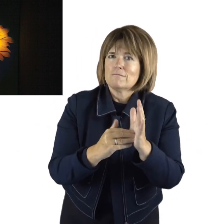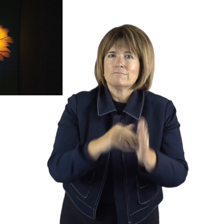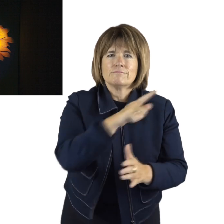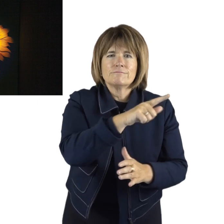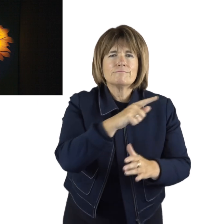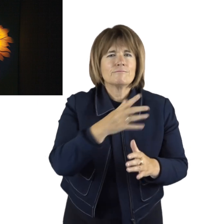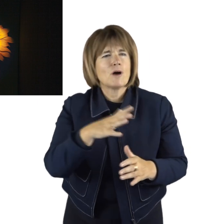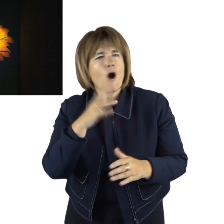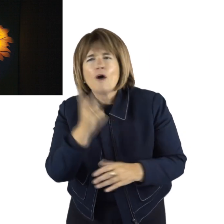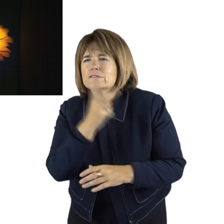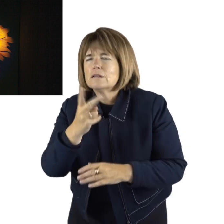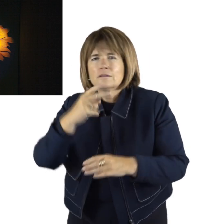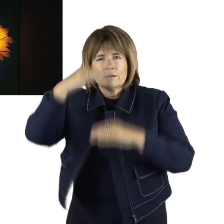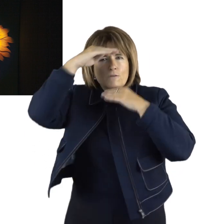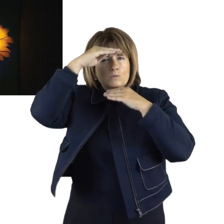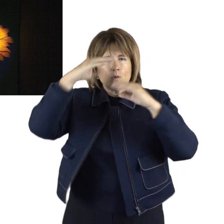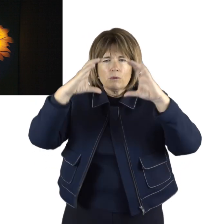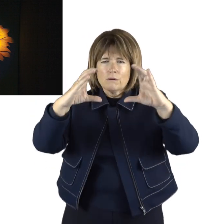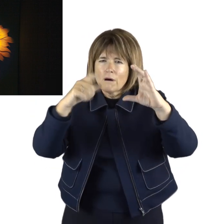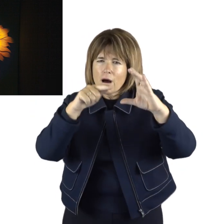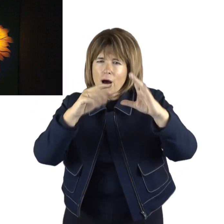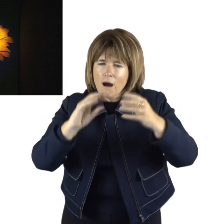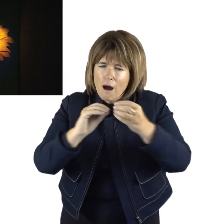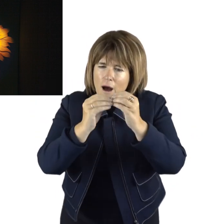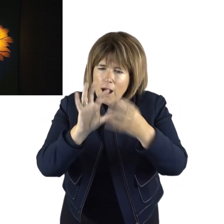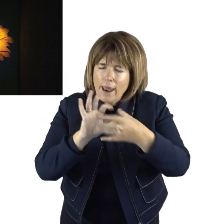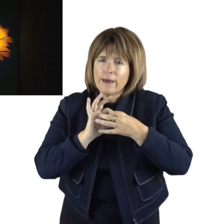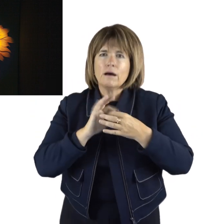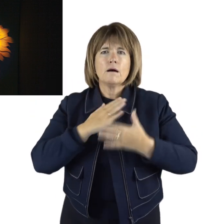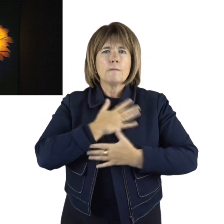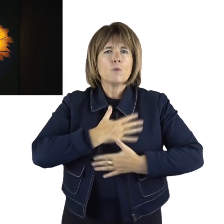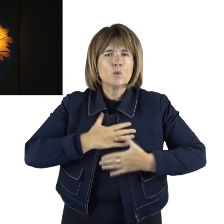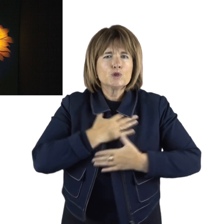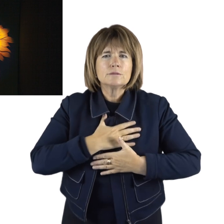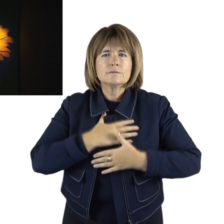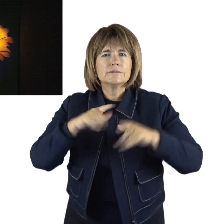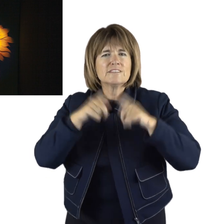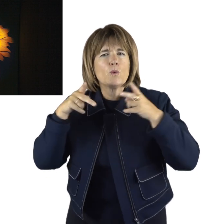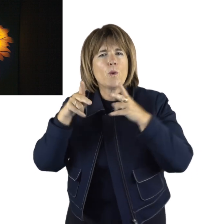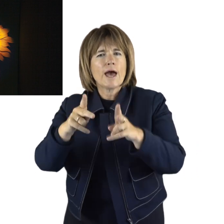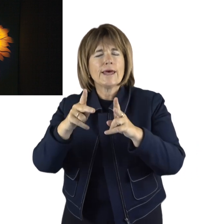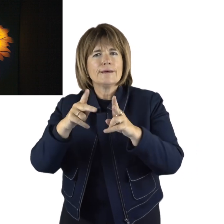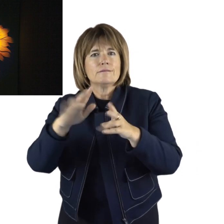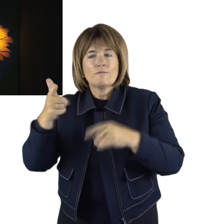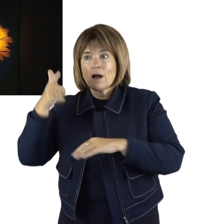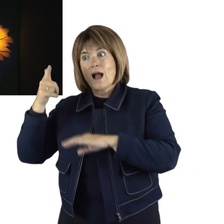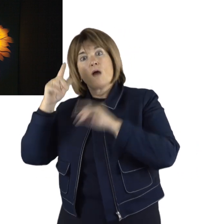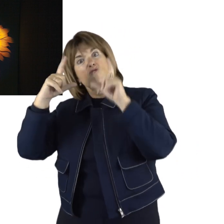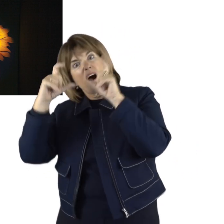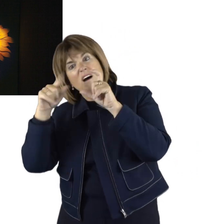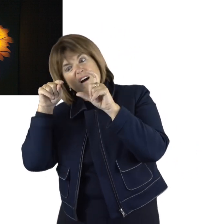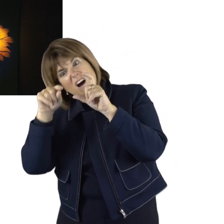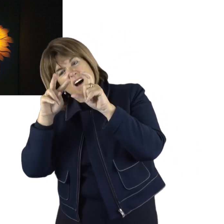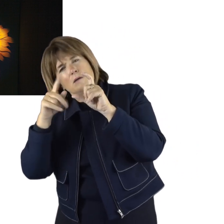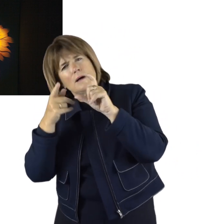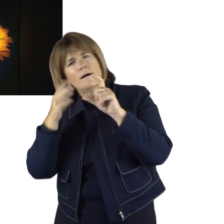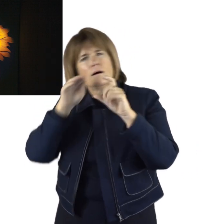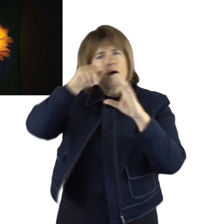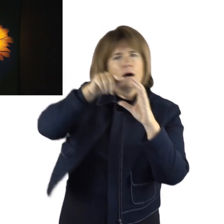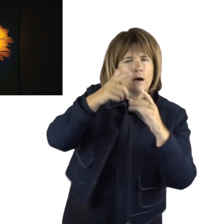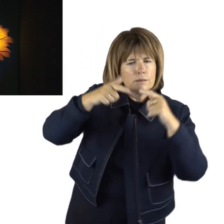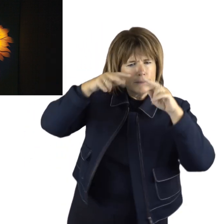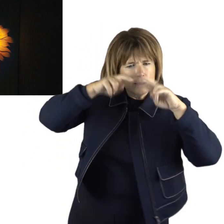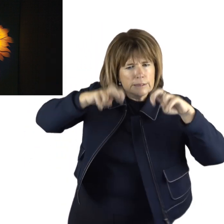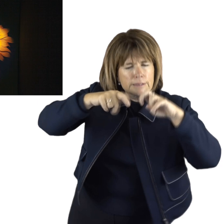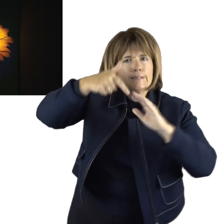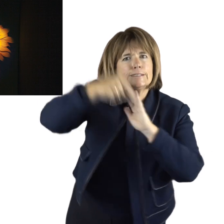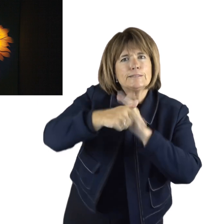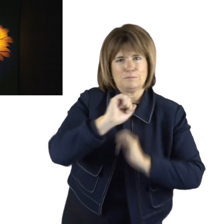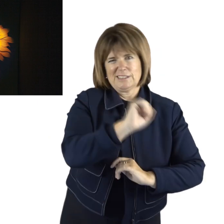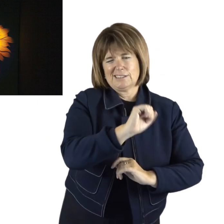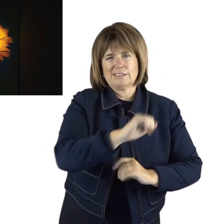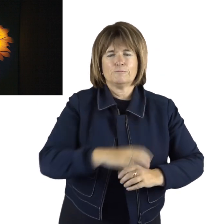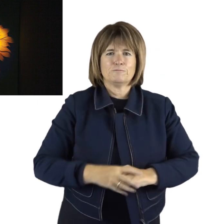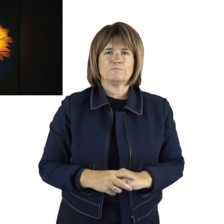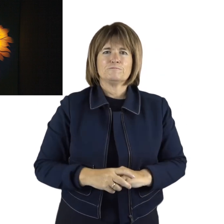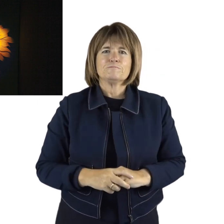sydd yn aml yn herio goruchafiaeth y llygad a'r safbwynt sefydlog sy'n gysylltiedig â lens y camera, ac yn archwilio potensial y gwaith celf i ddeffro ac ennyn teimladau.